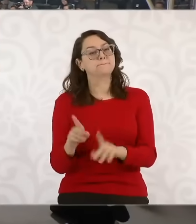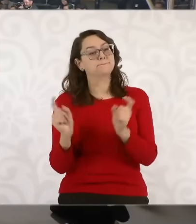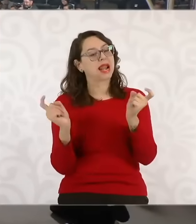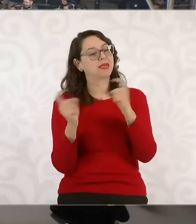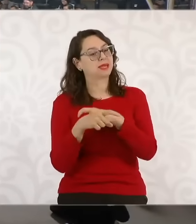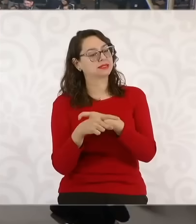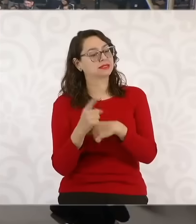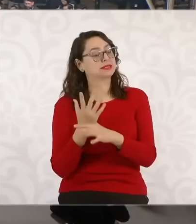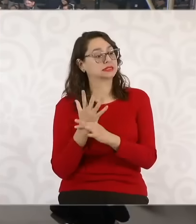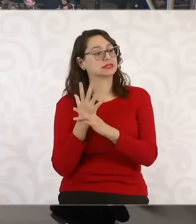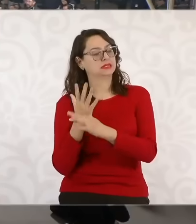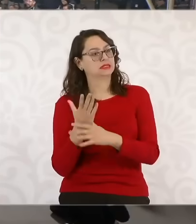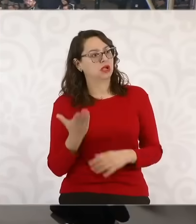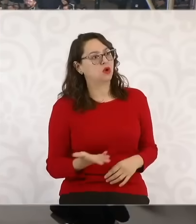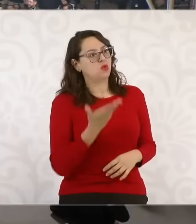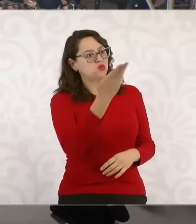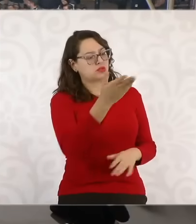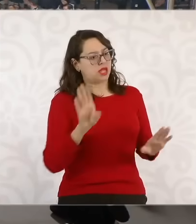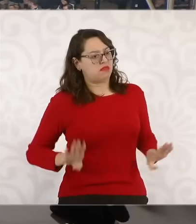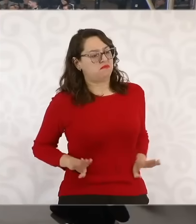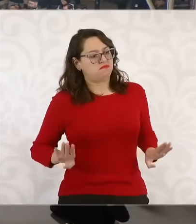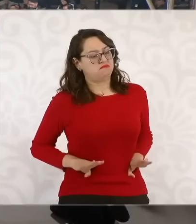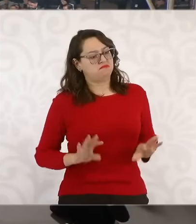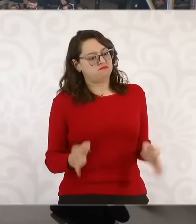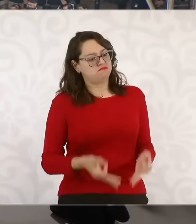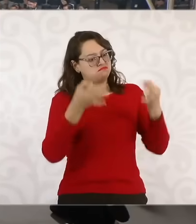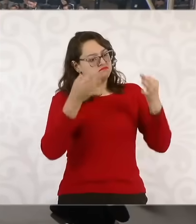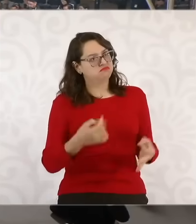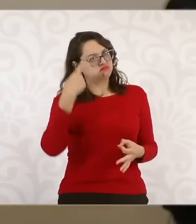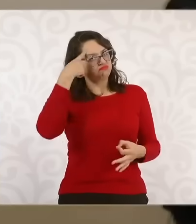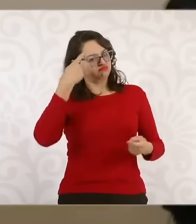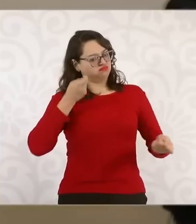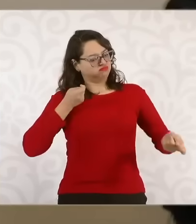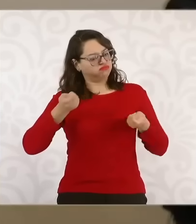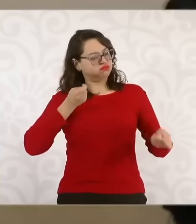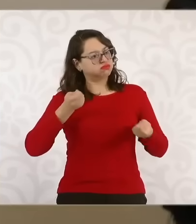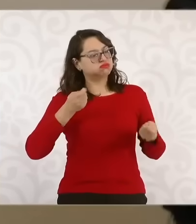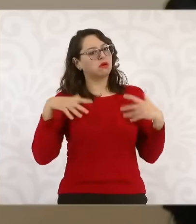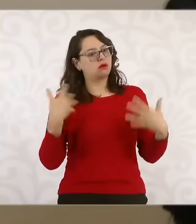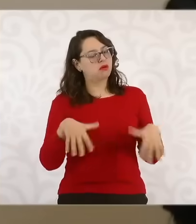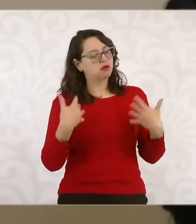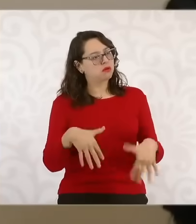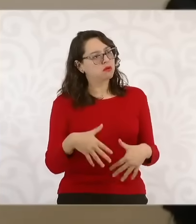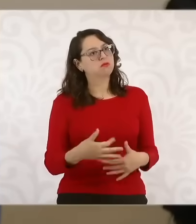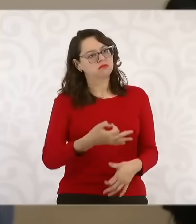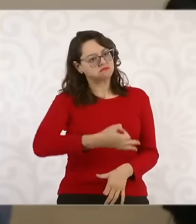y serenidad ha logrado contener riesgos en la relación con Estados Unidos, especialmente frente